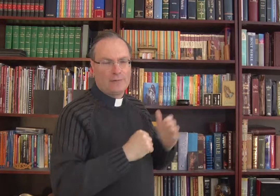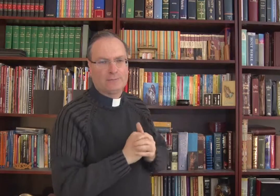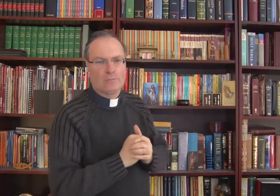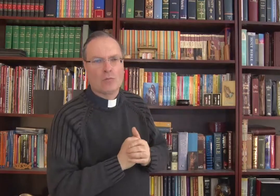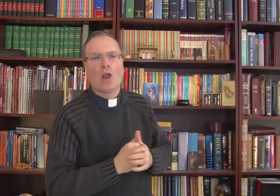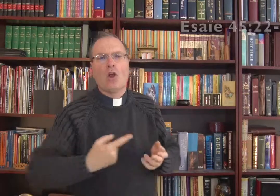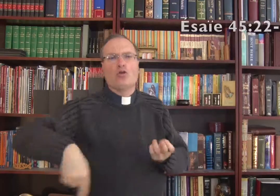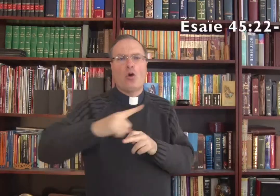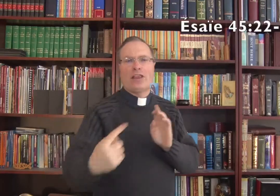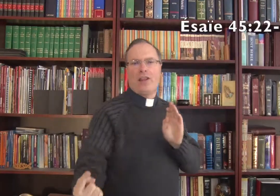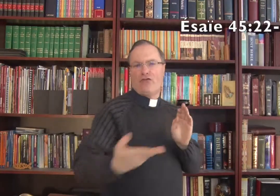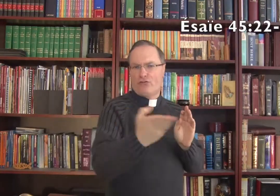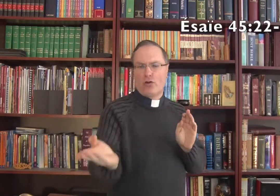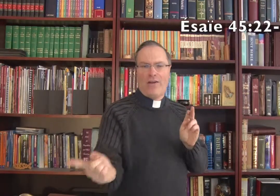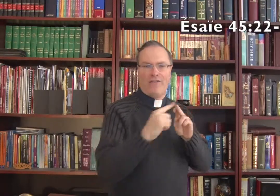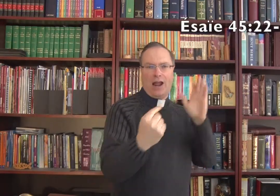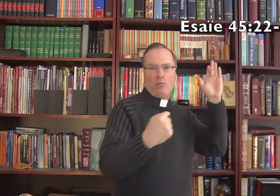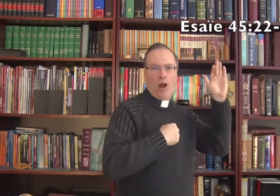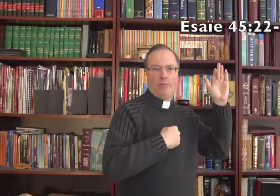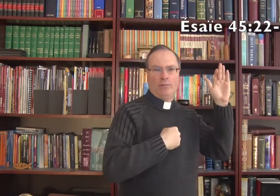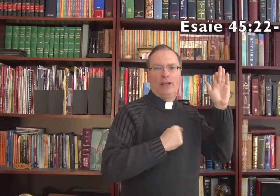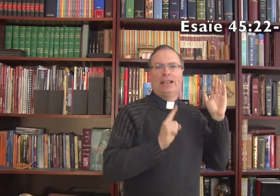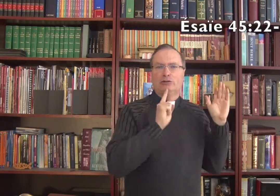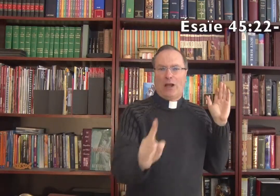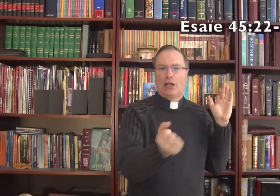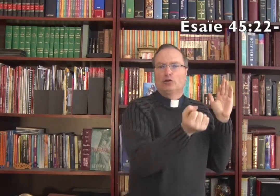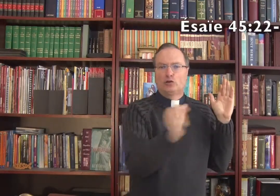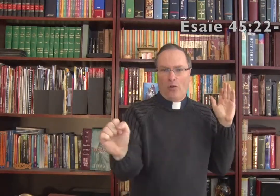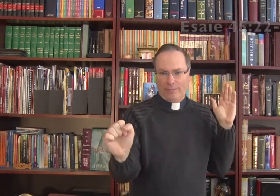«Tournez-vous vers moi et soyez sauvés,